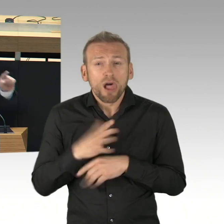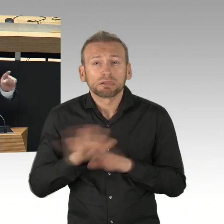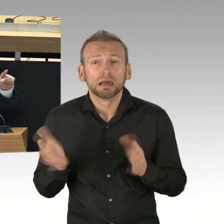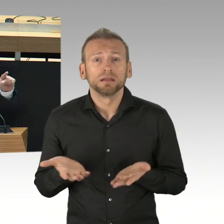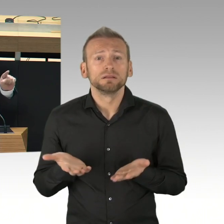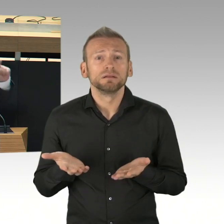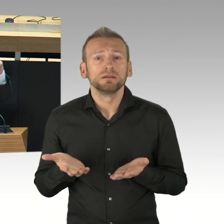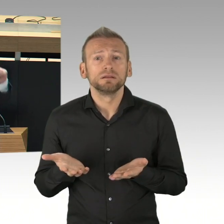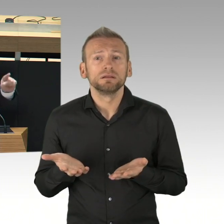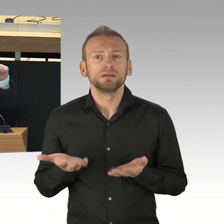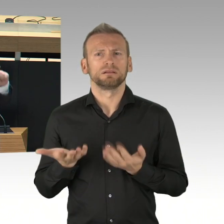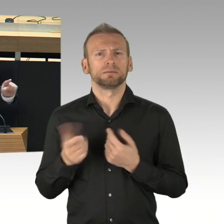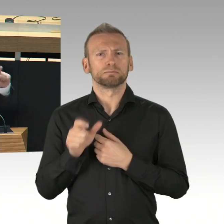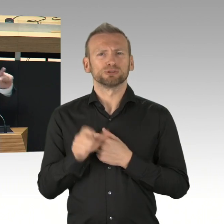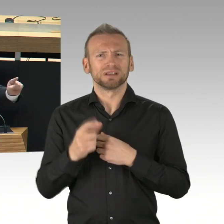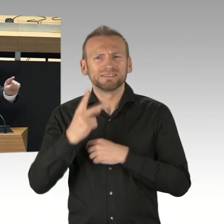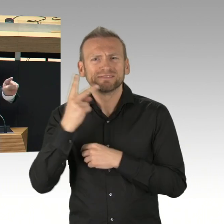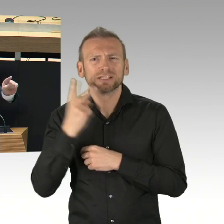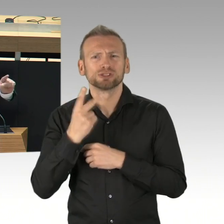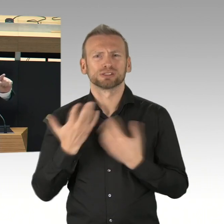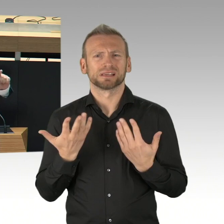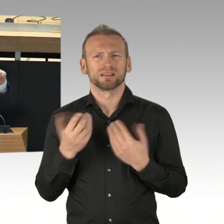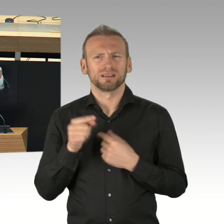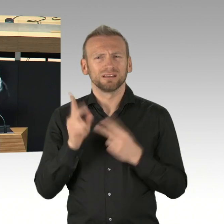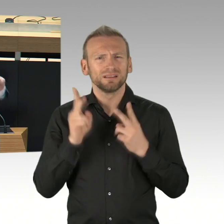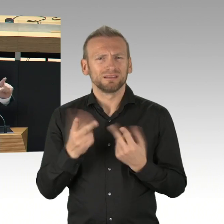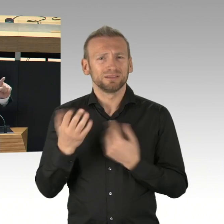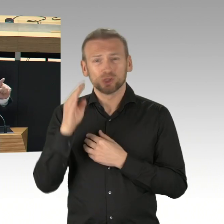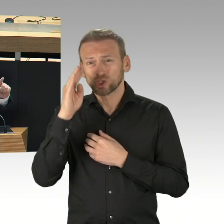(Beifall) Das ist, was Sie hier veranstalten. Sie bauen nicht ausreichend,